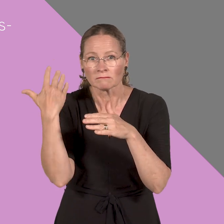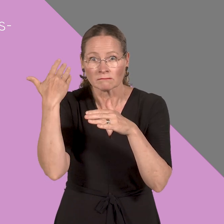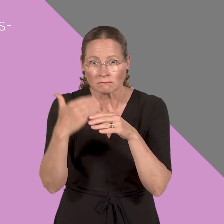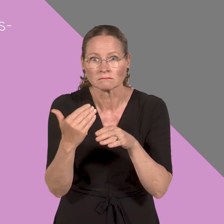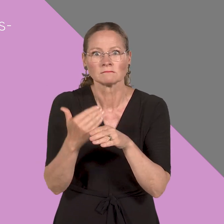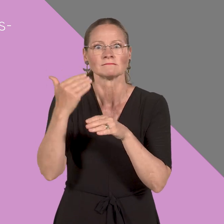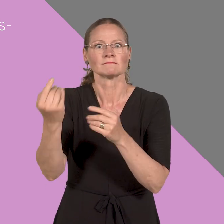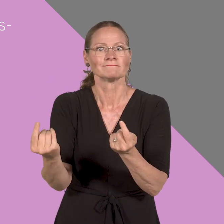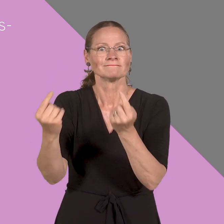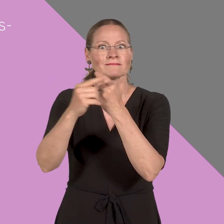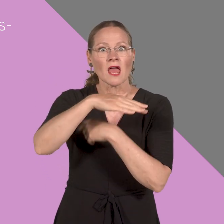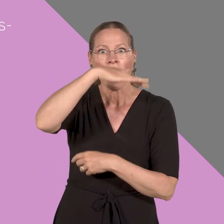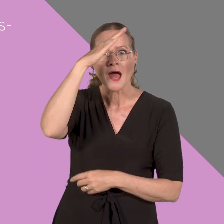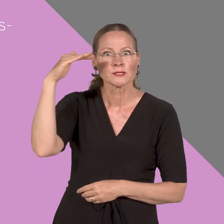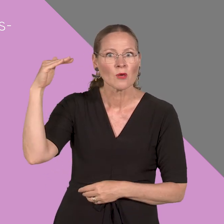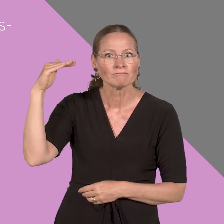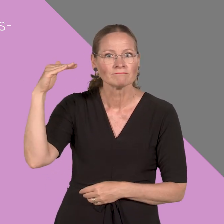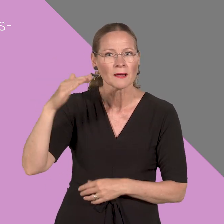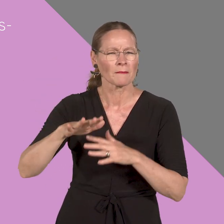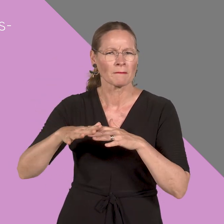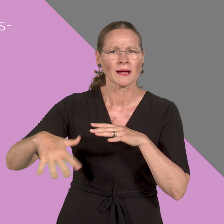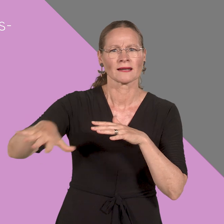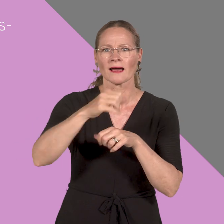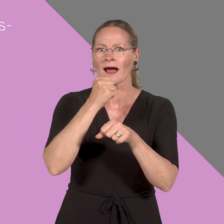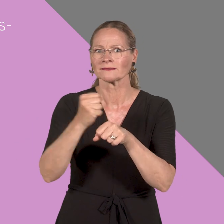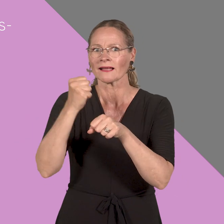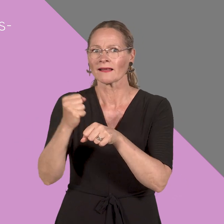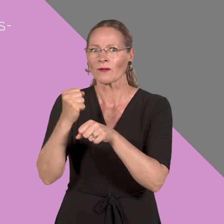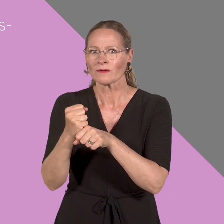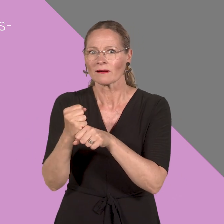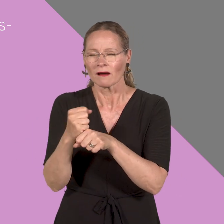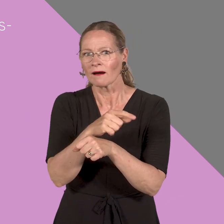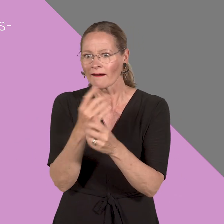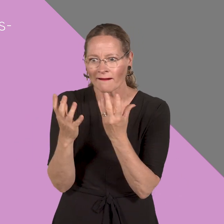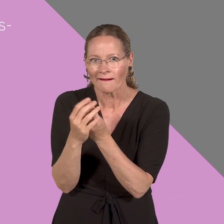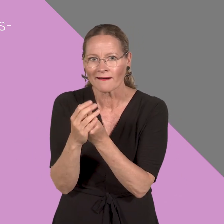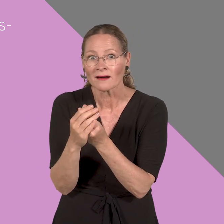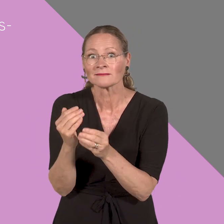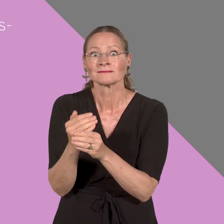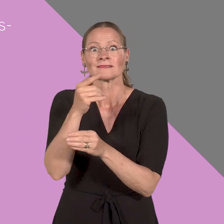Liisan jälkeen on vuorossa Ainon merellinen askartelutuokio, -